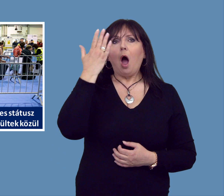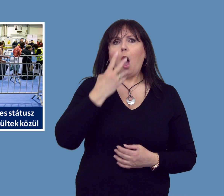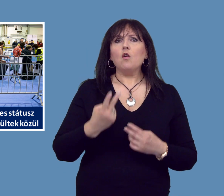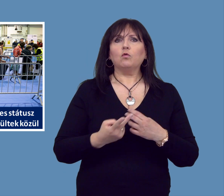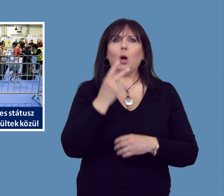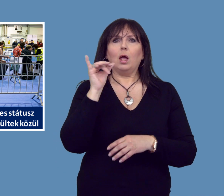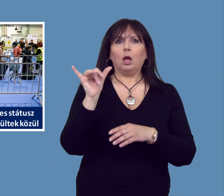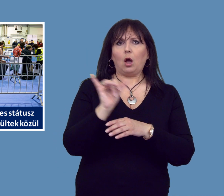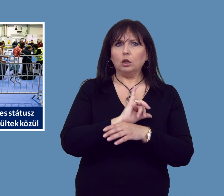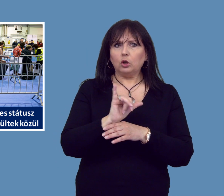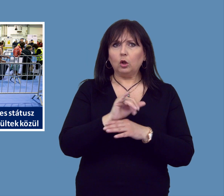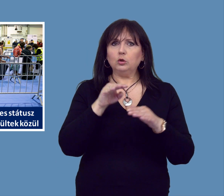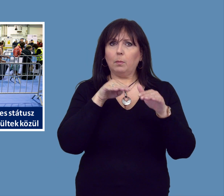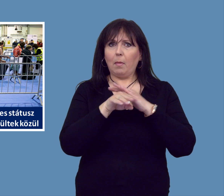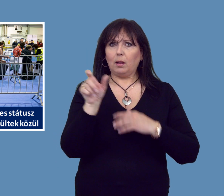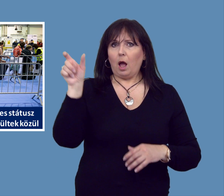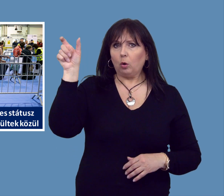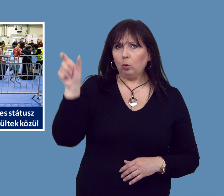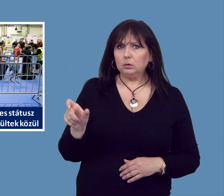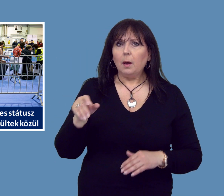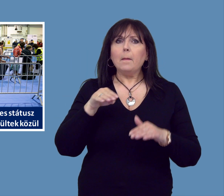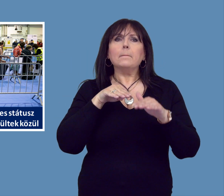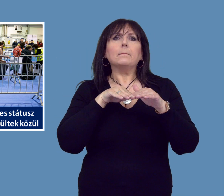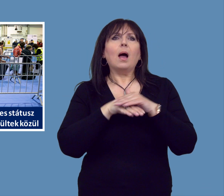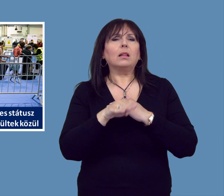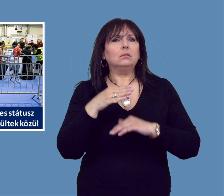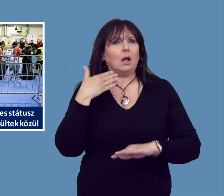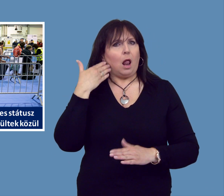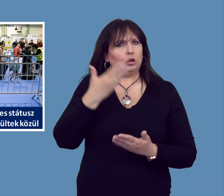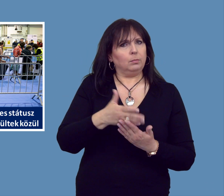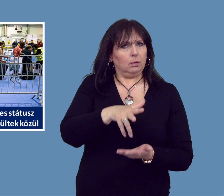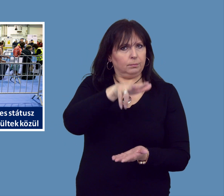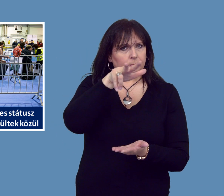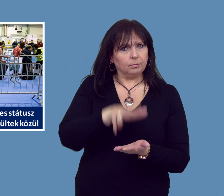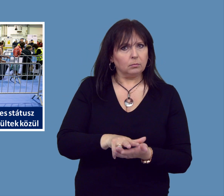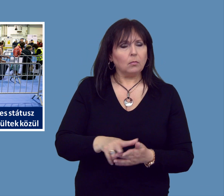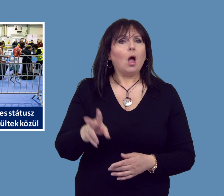Azoknak, akiket a főigazgatóság menedékesként elismert,